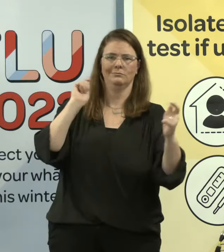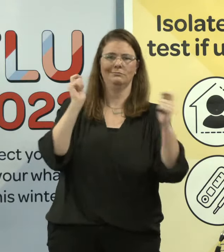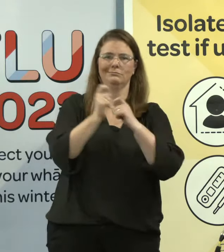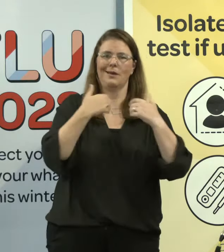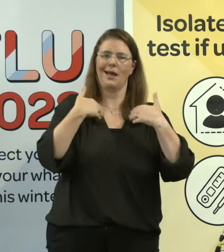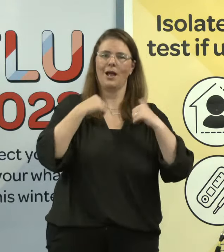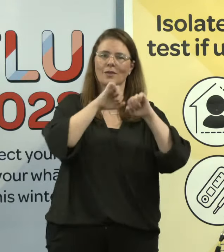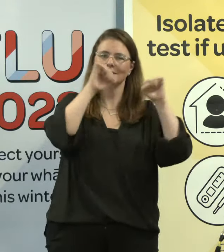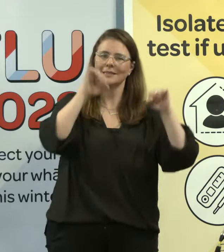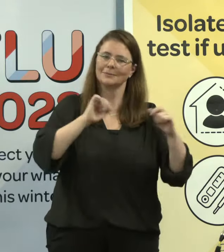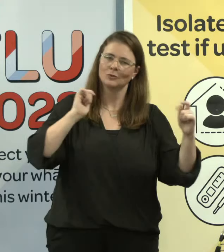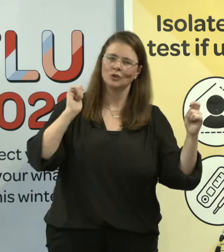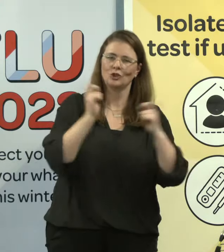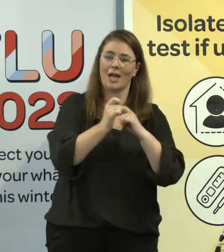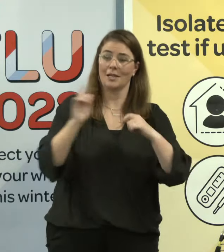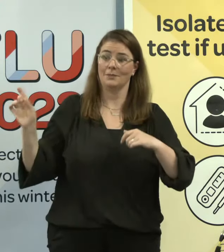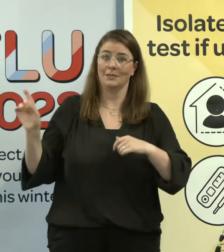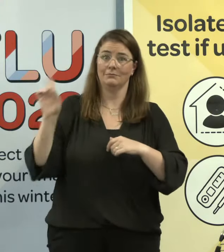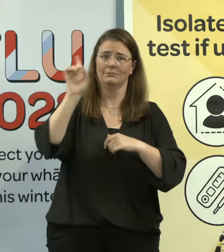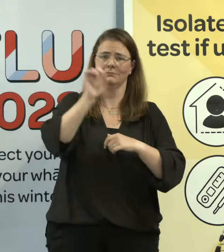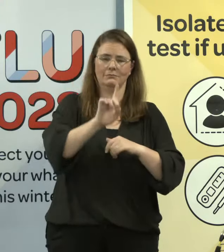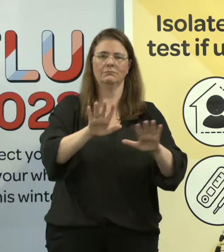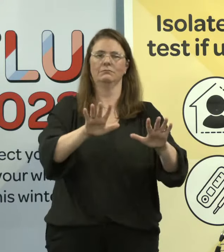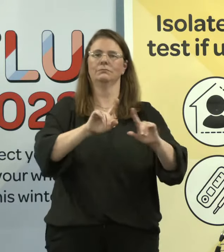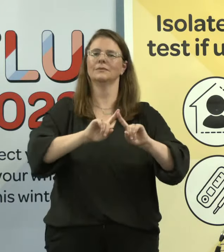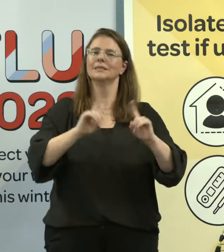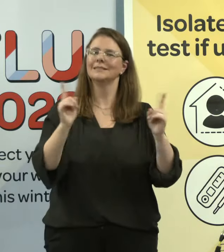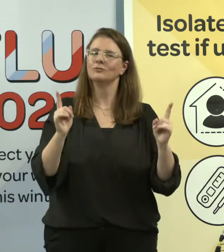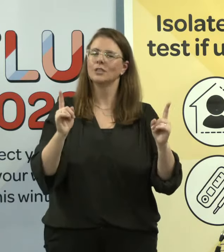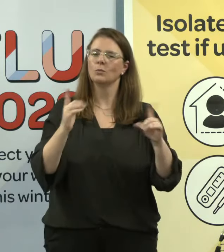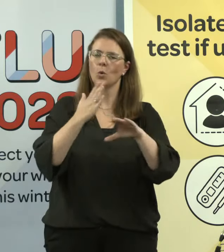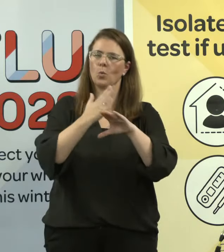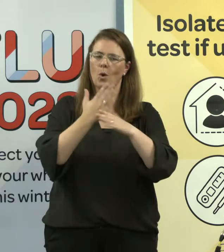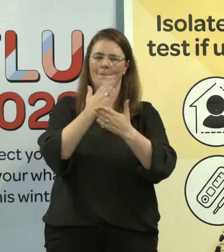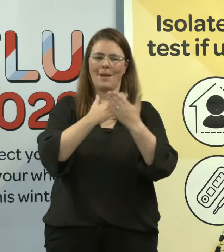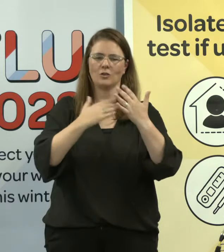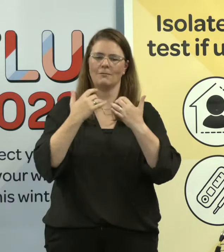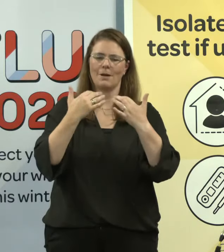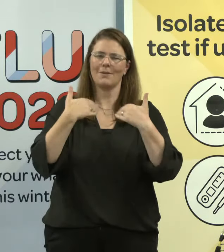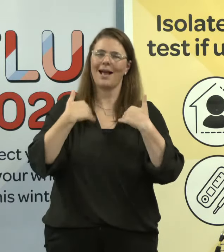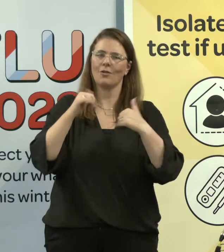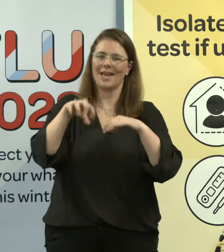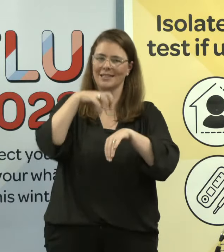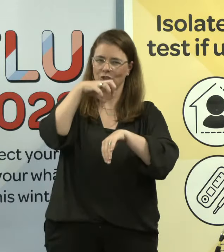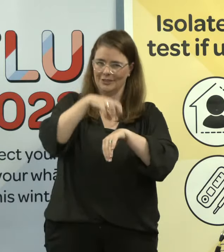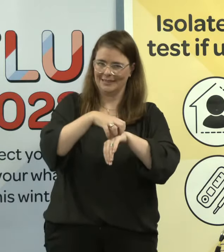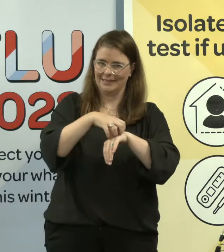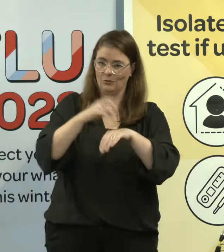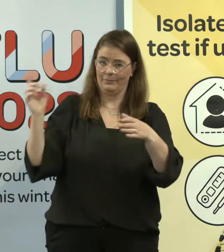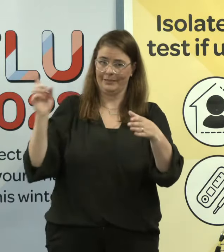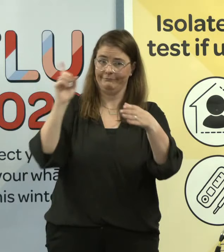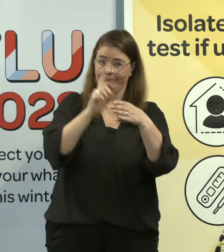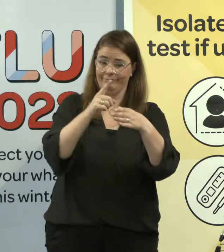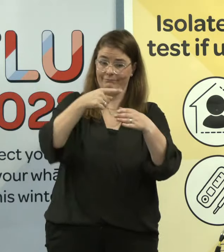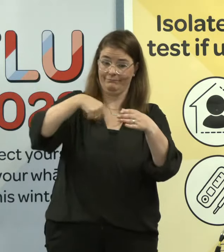kairiiwhi tuturu, na te mea kei